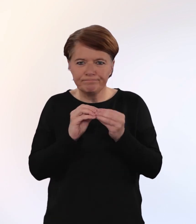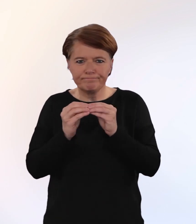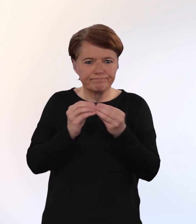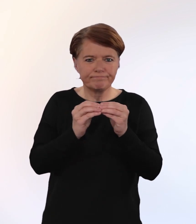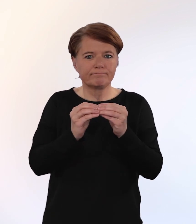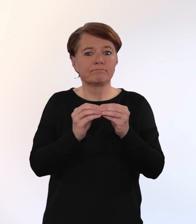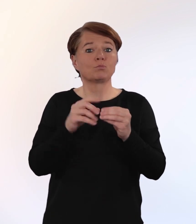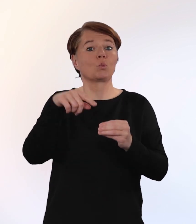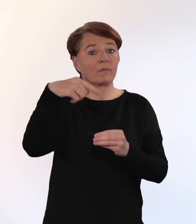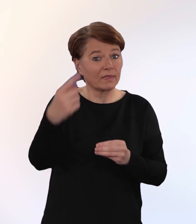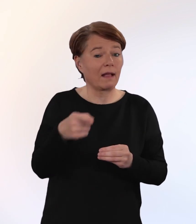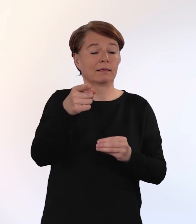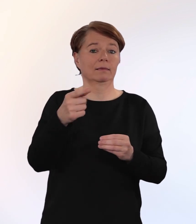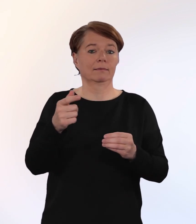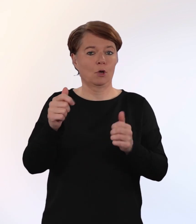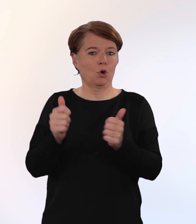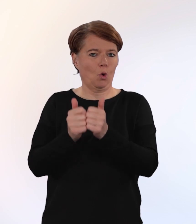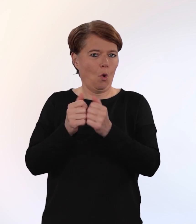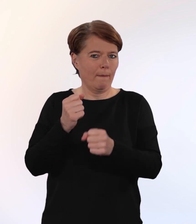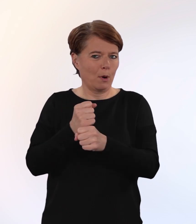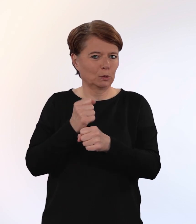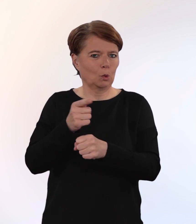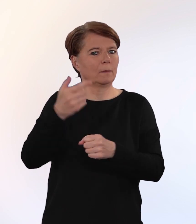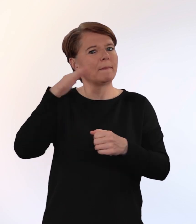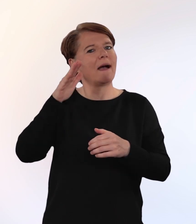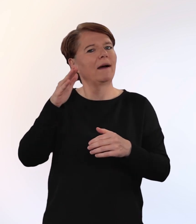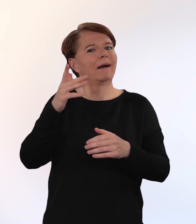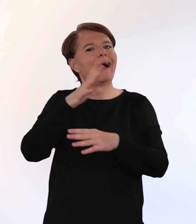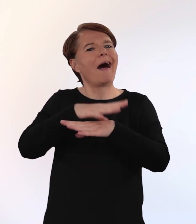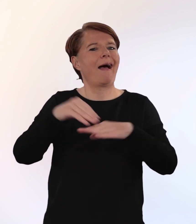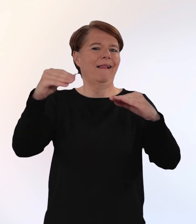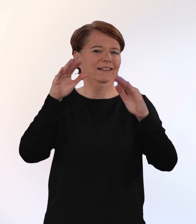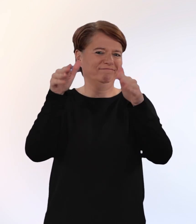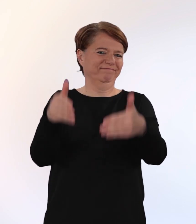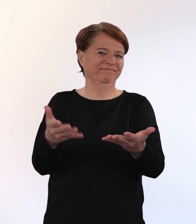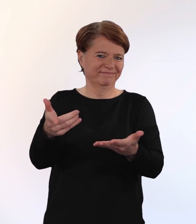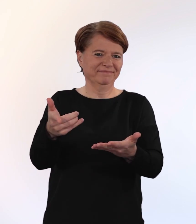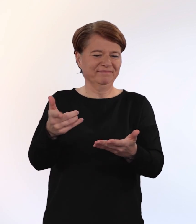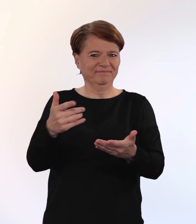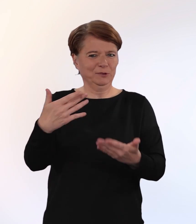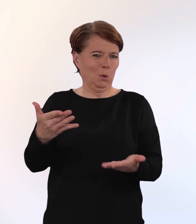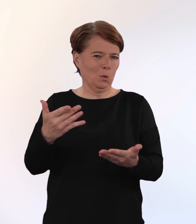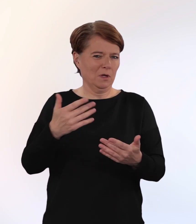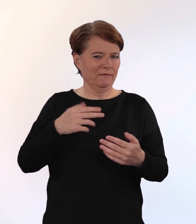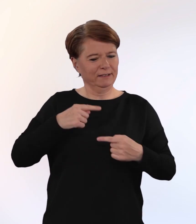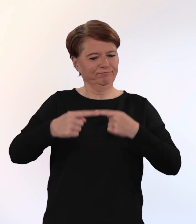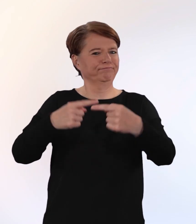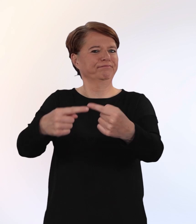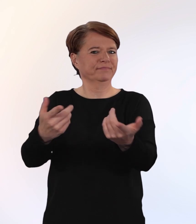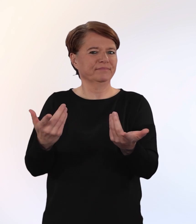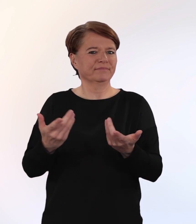Und in der Koproduktion ging es dann mehr um den heilsamen Zustand.